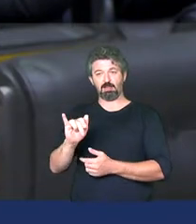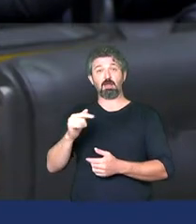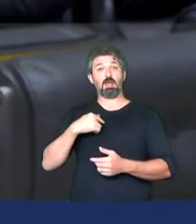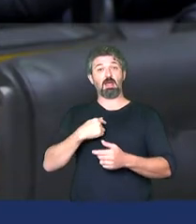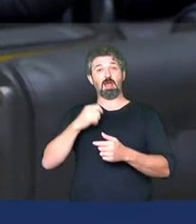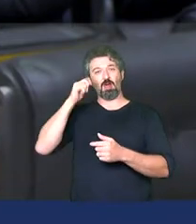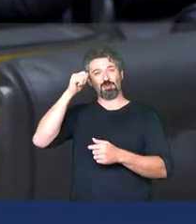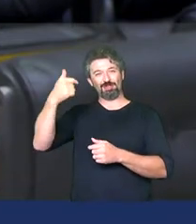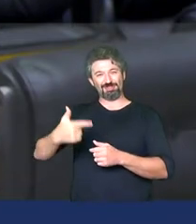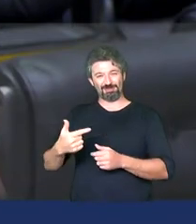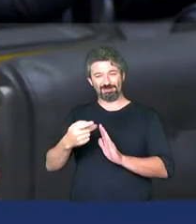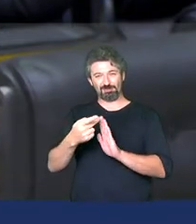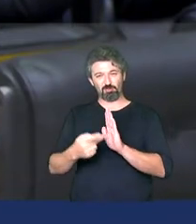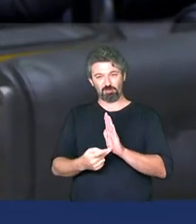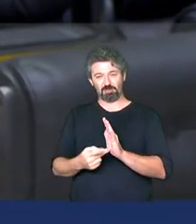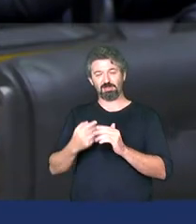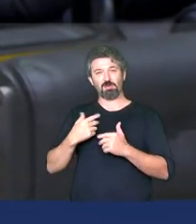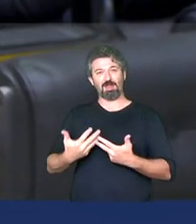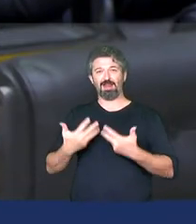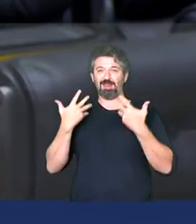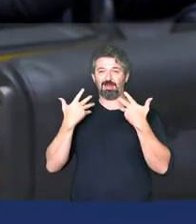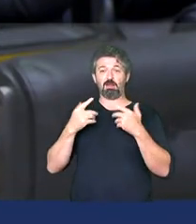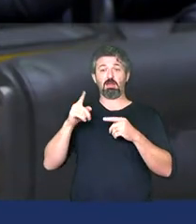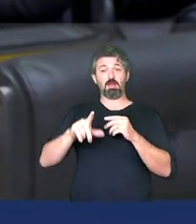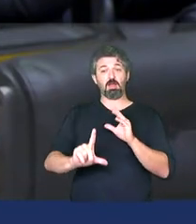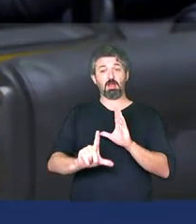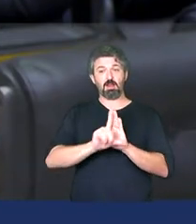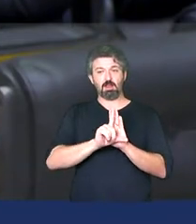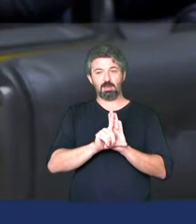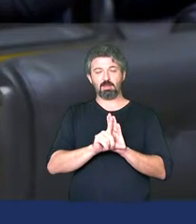ALEGRIA QUE SOU O COAUTOR DESSE PROJETO QUE É UMA LEI